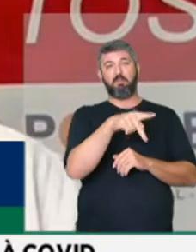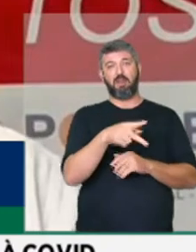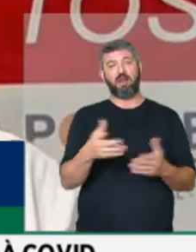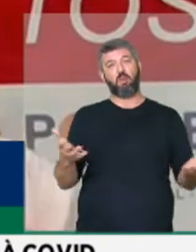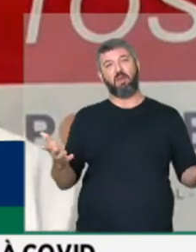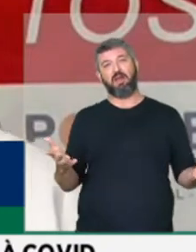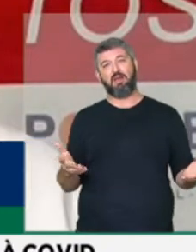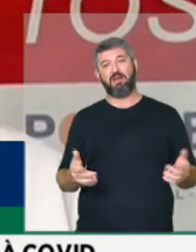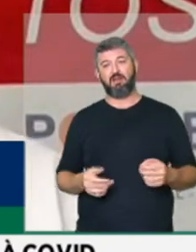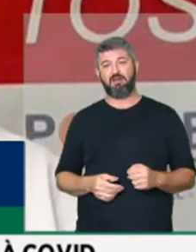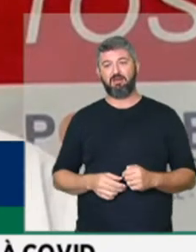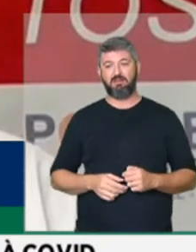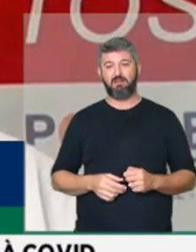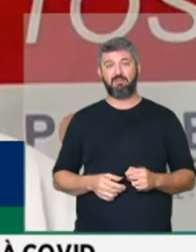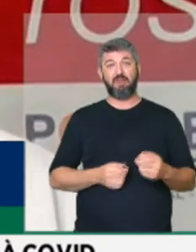DURA REALIDADE DA ECONOMIA, INCLUSIVE DA FALTA DE VACINA E